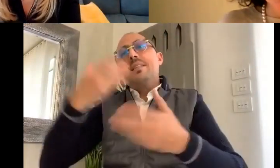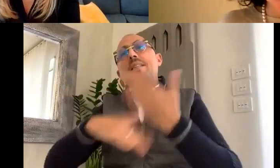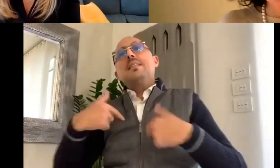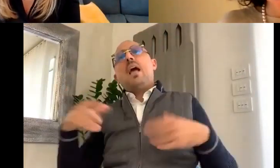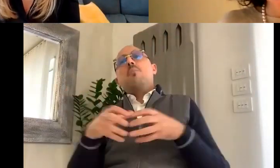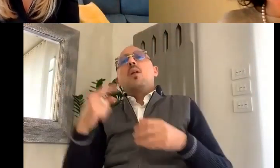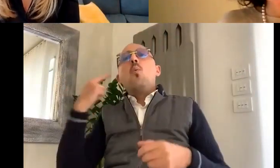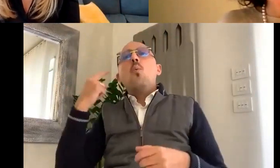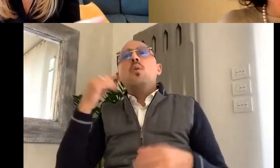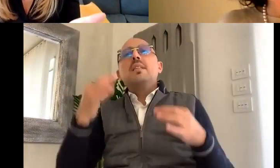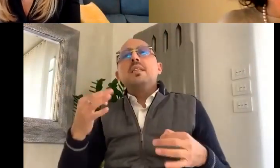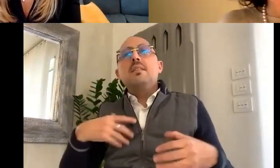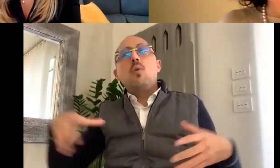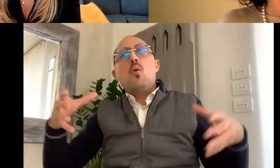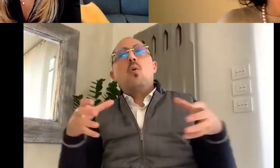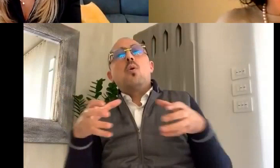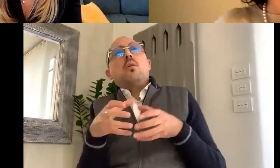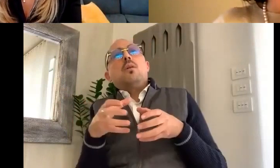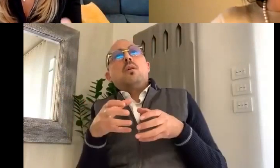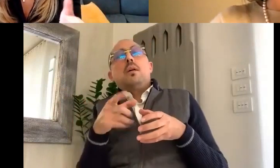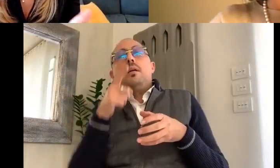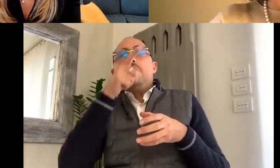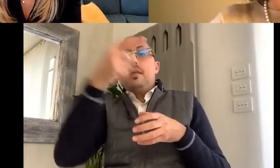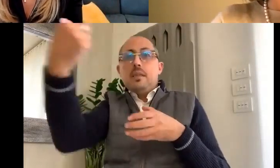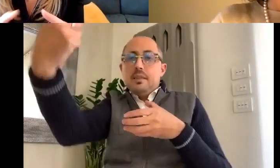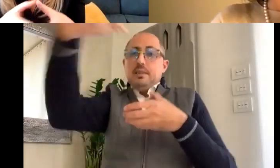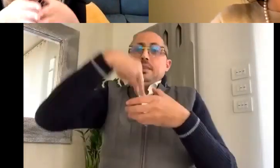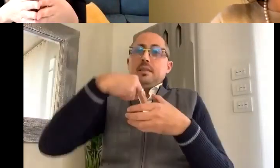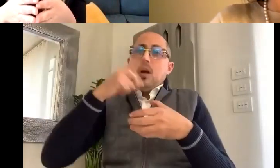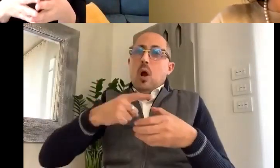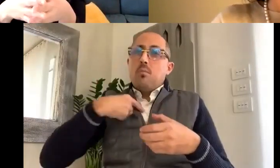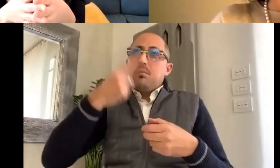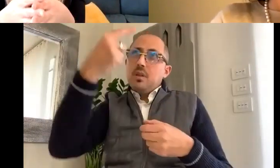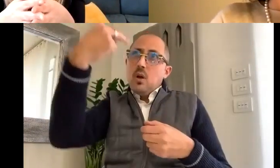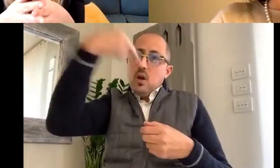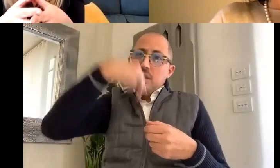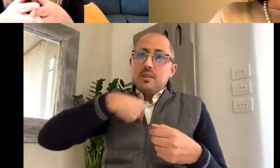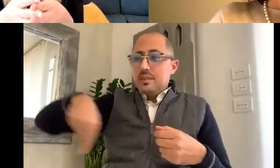non capiscono la situazione uditiva, non vedono qual è il problema